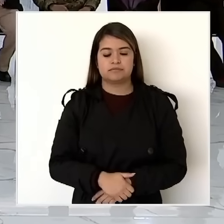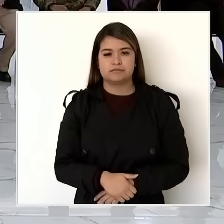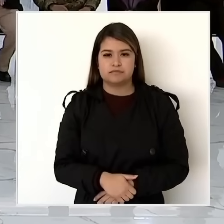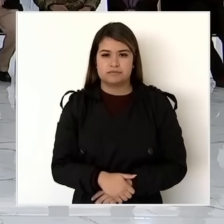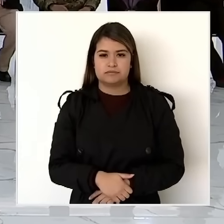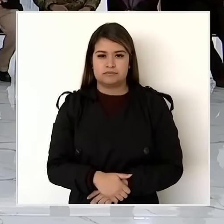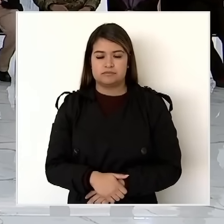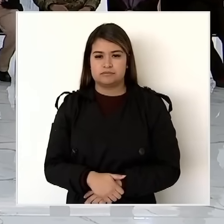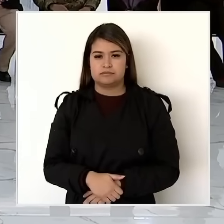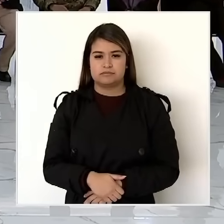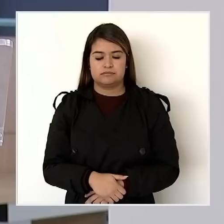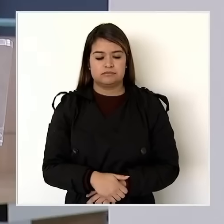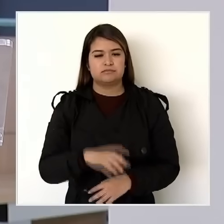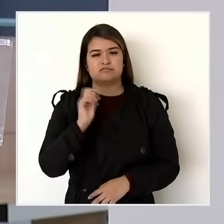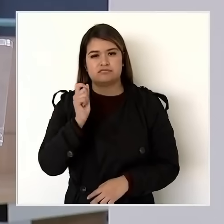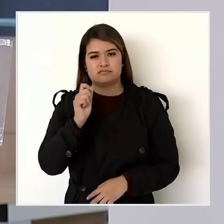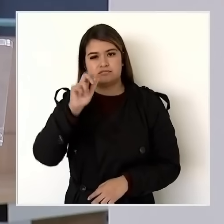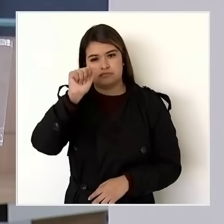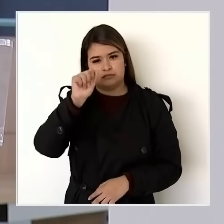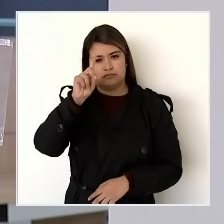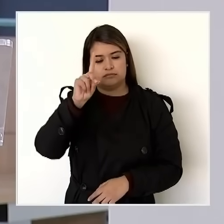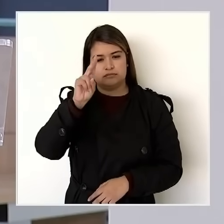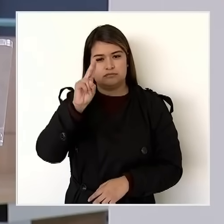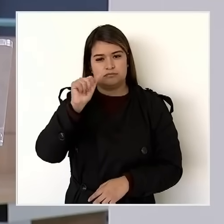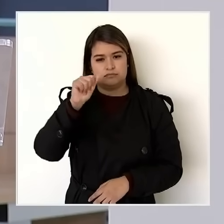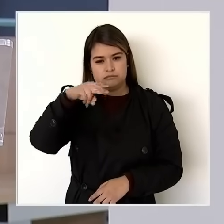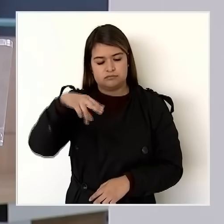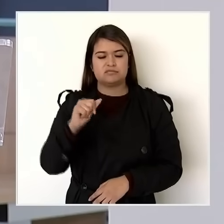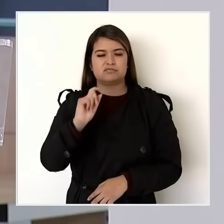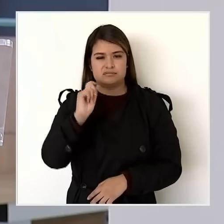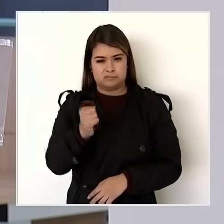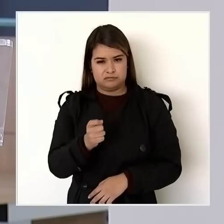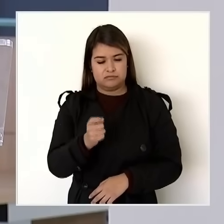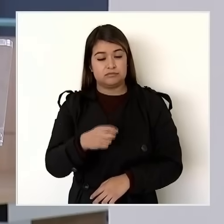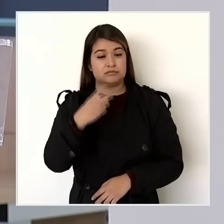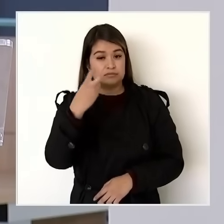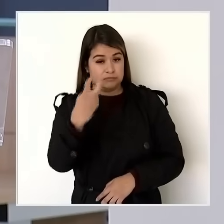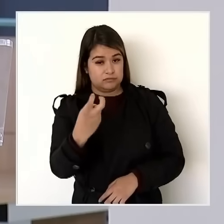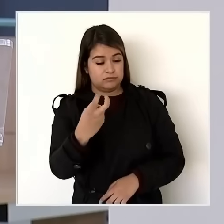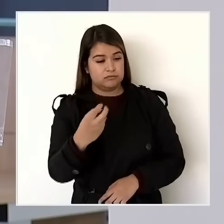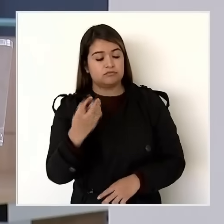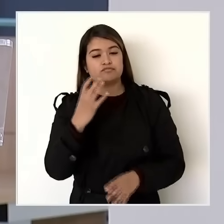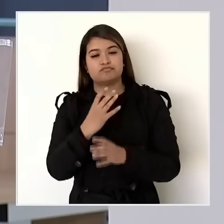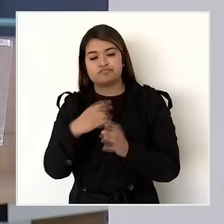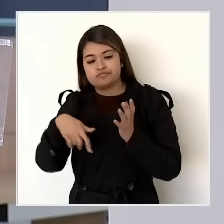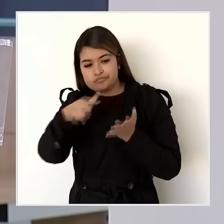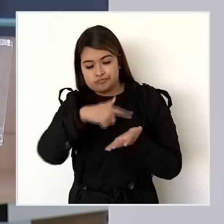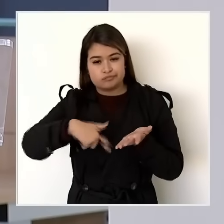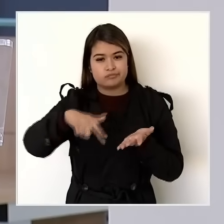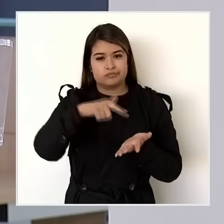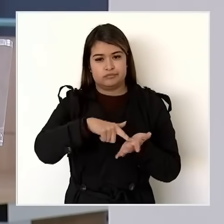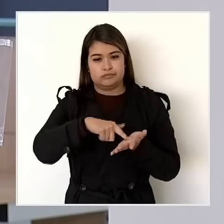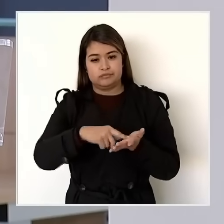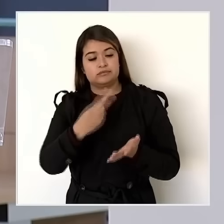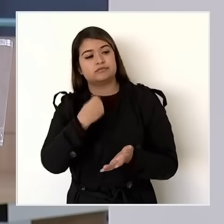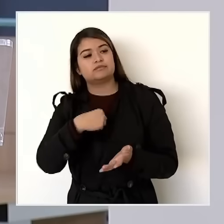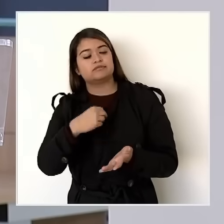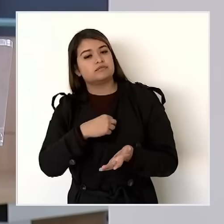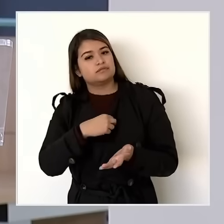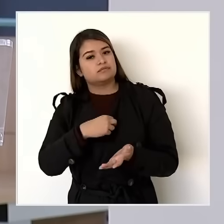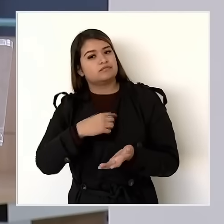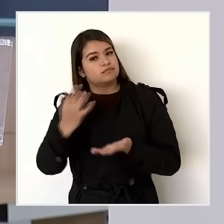Las aduanas son instalaciones estratégicas del país, son instalaciones que representan seguridad.